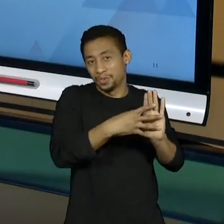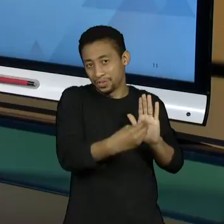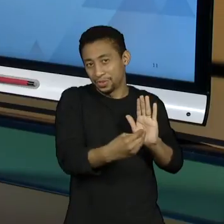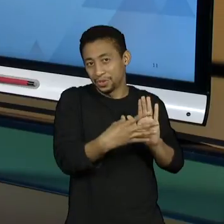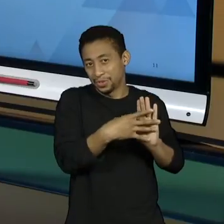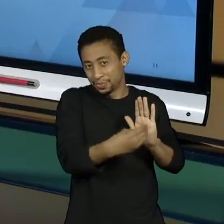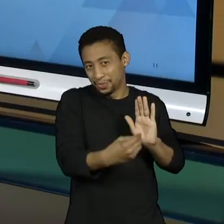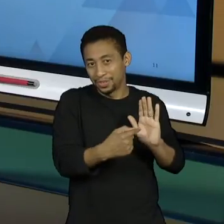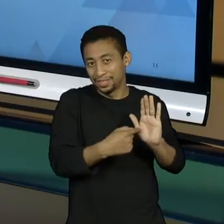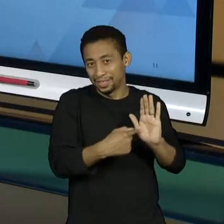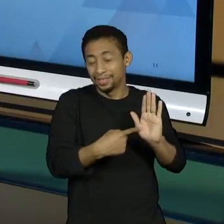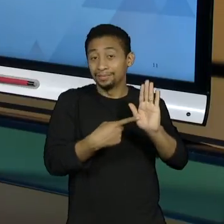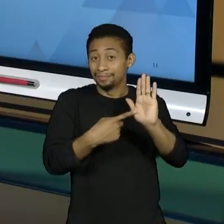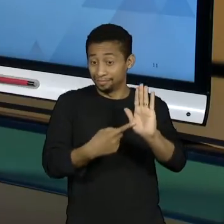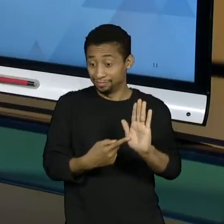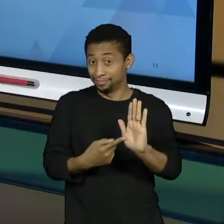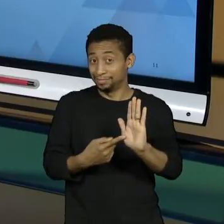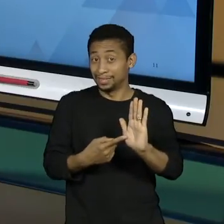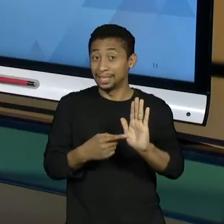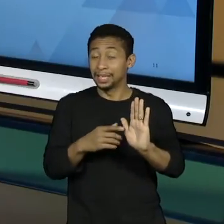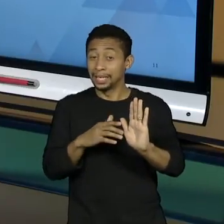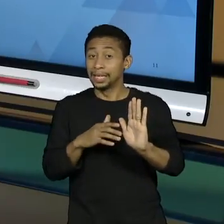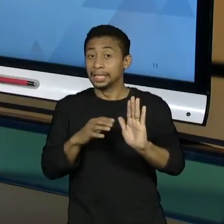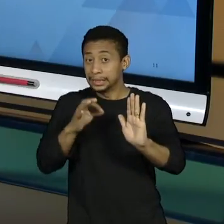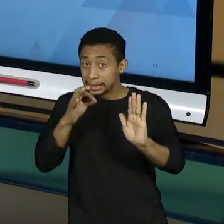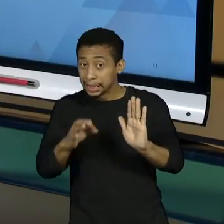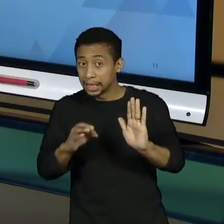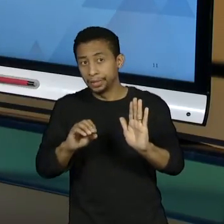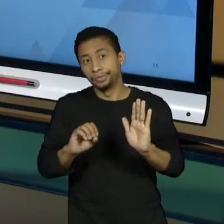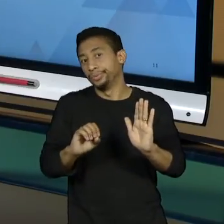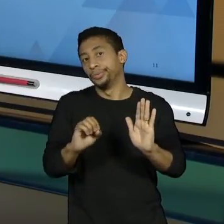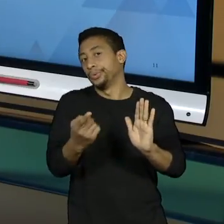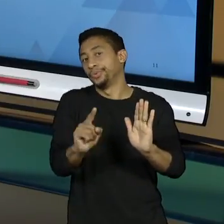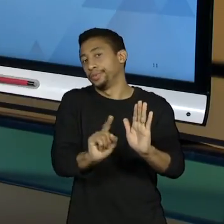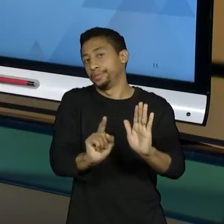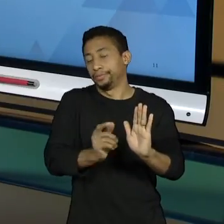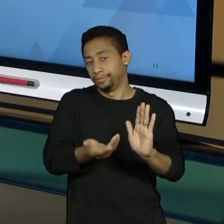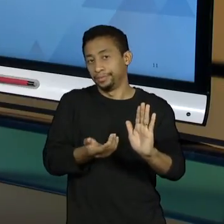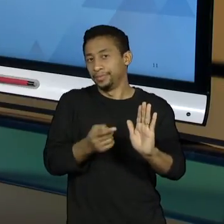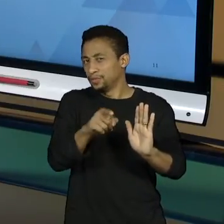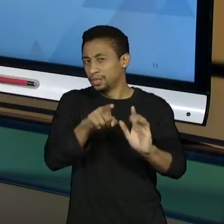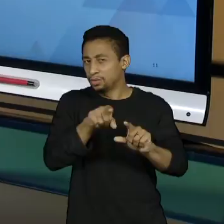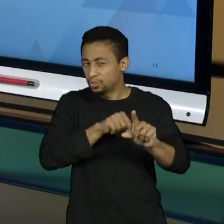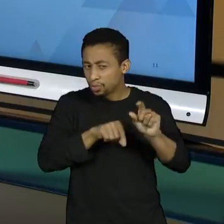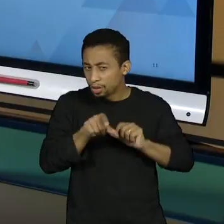DO PRODUTO FINAL OU MAIS PRÓXIMO DO PRODUTO FINAL? SERÁ QUE A SUA ESCOLHA FOI BOA? ELE